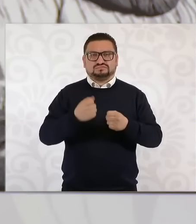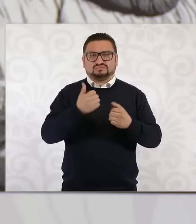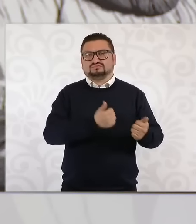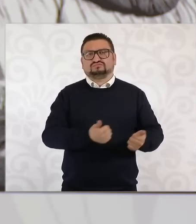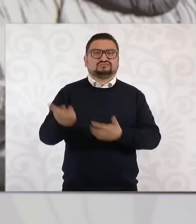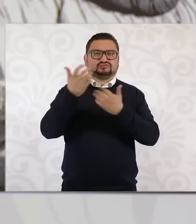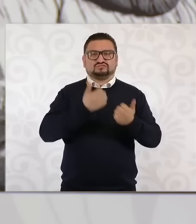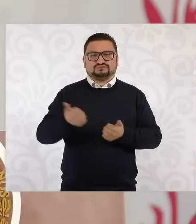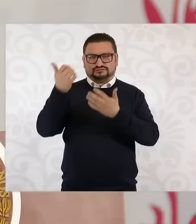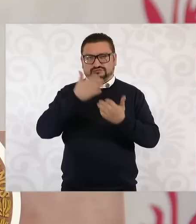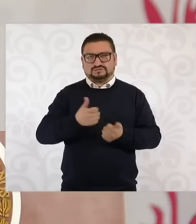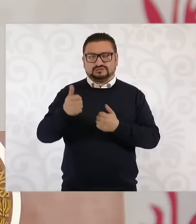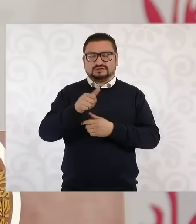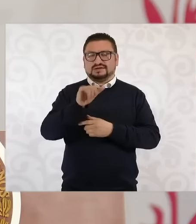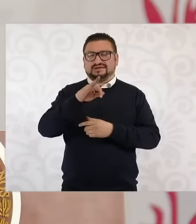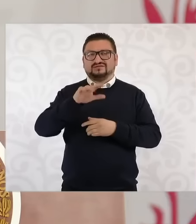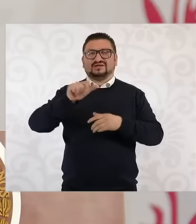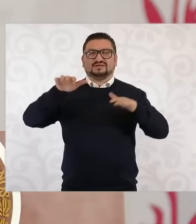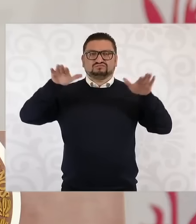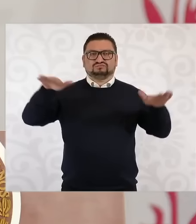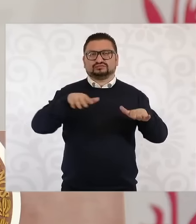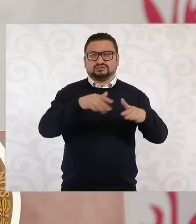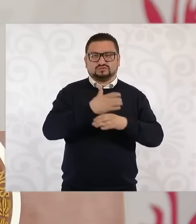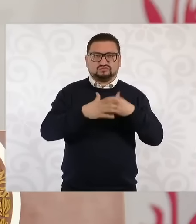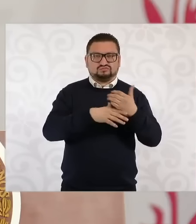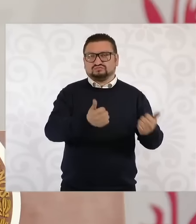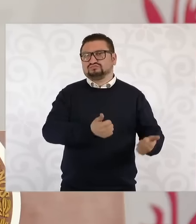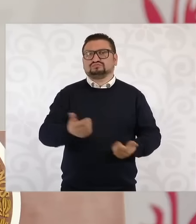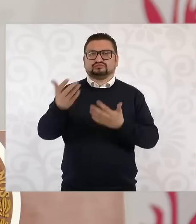que llega justamente a la IFA y que pueda haber mucho más movilidad de la carga que llega por